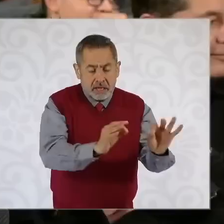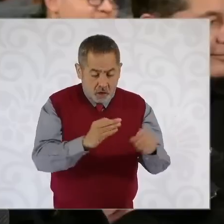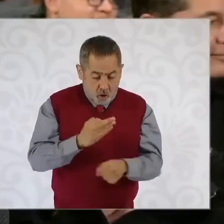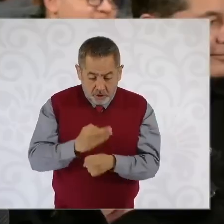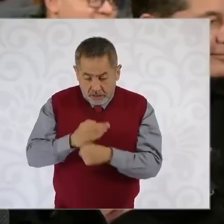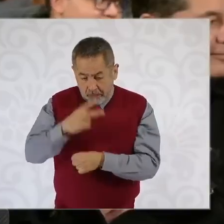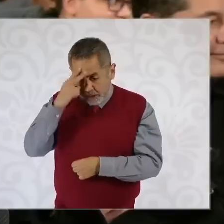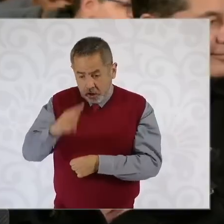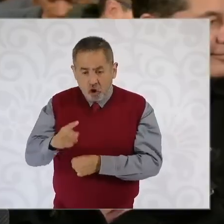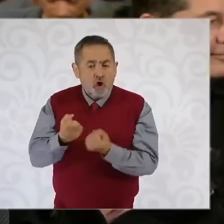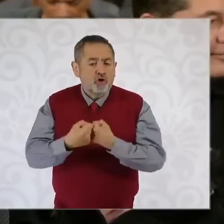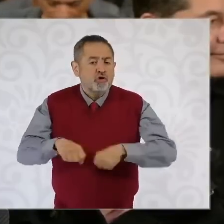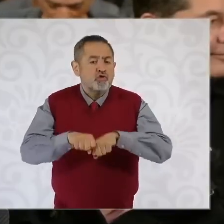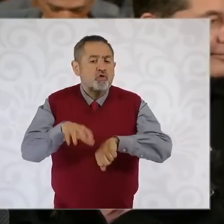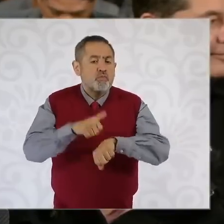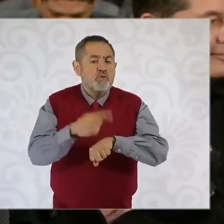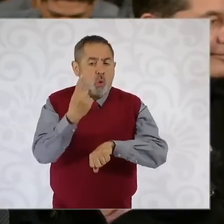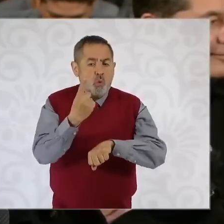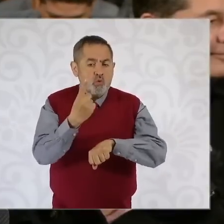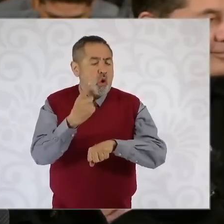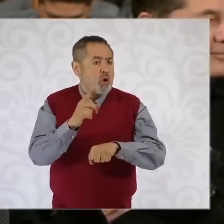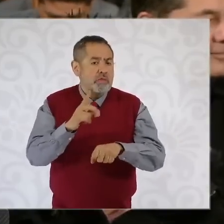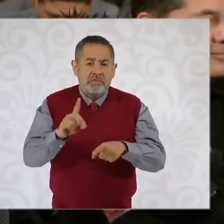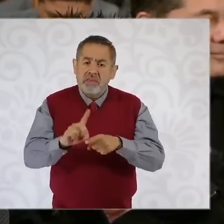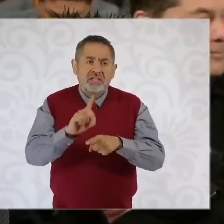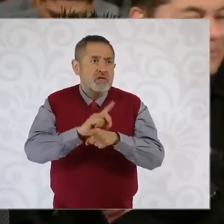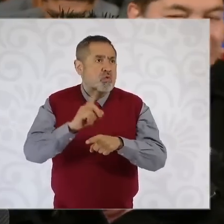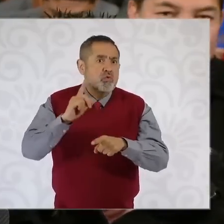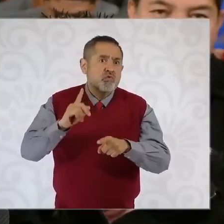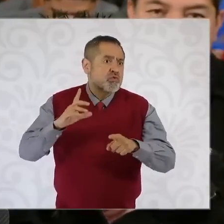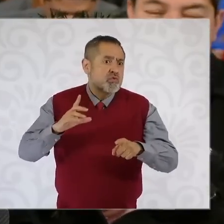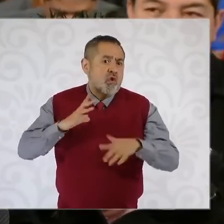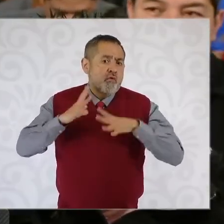número uno de Estados Unidos desde la fundación D este hoy los mexicanos en Estados Unidos